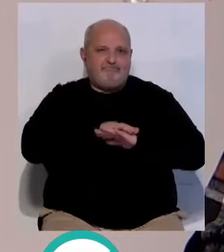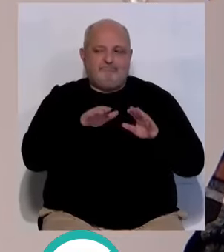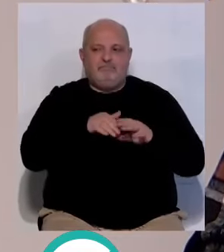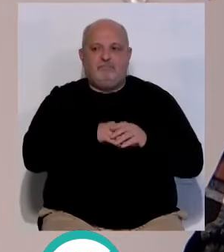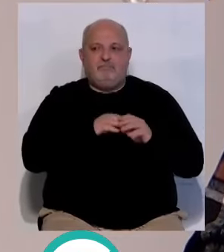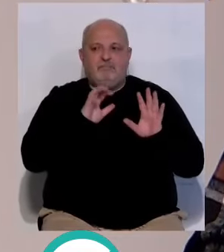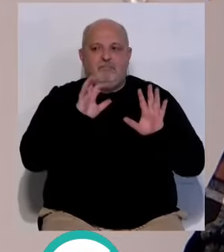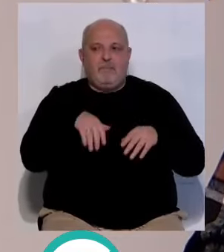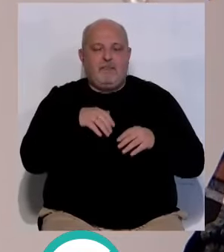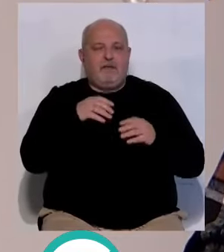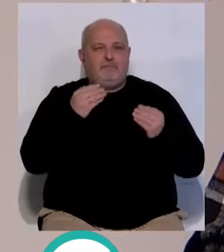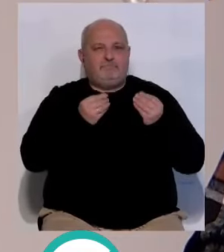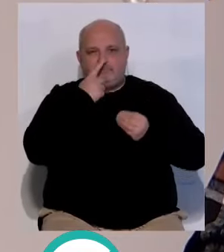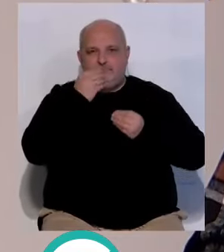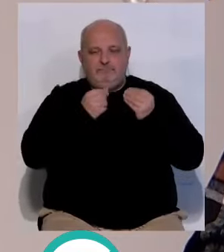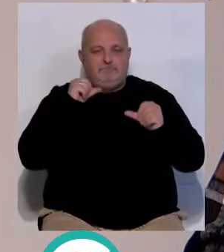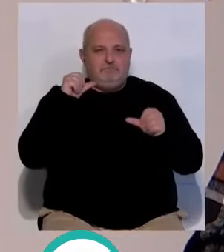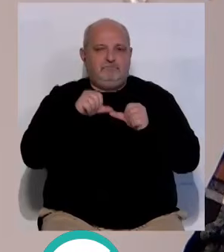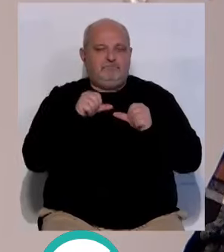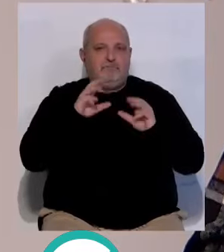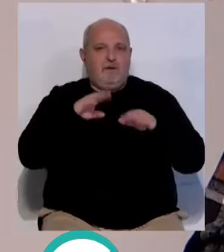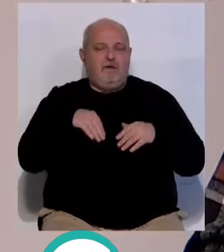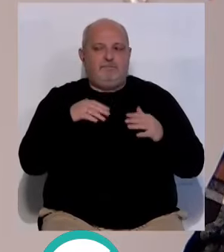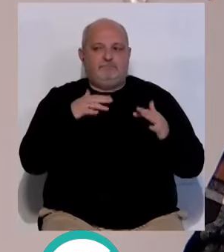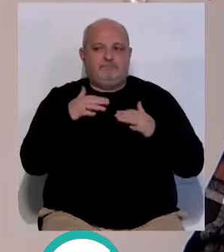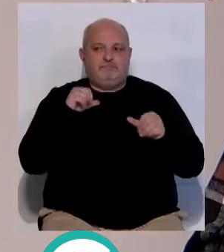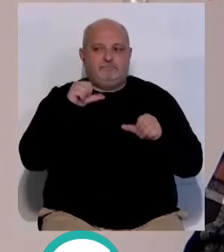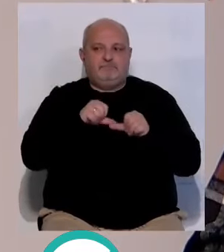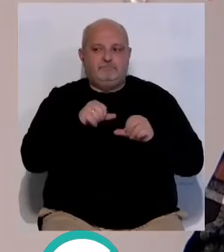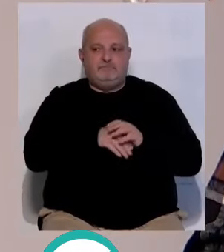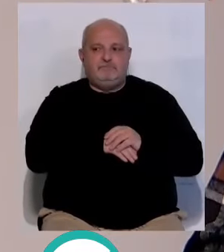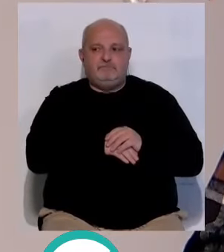de un plumazo las buenas sensaciones que venía acumulando también en los últimos partidos y creo